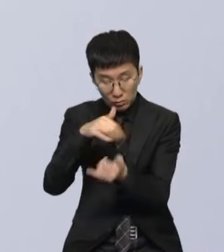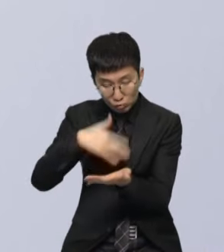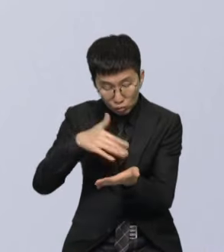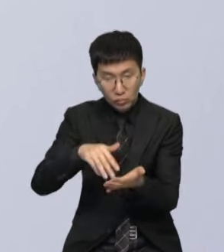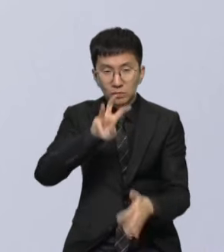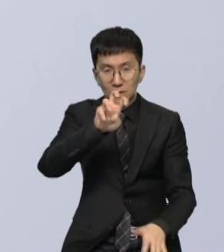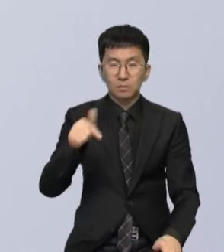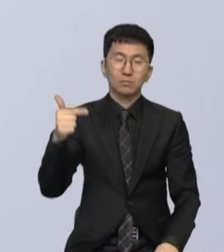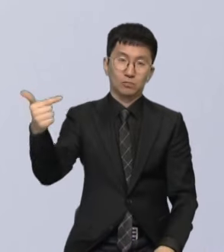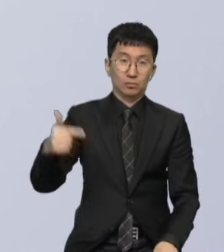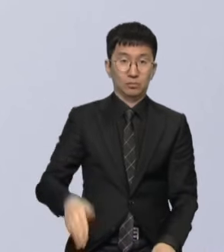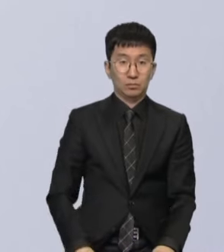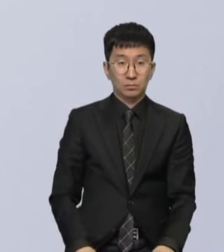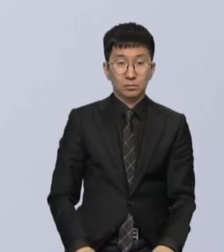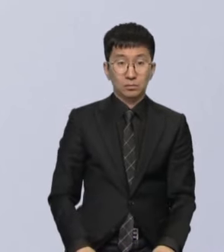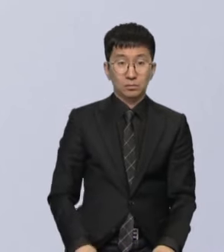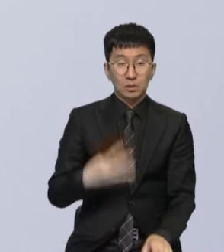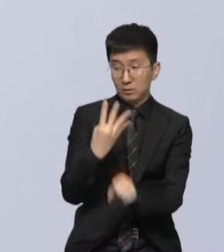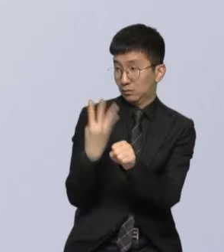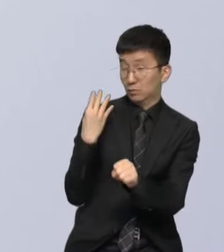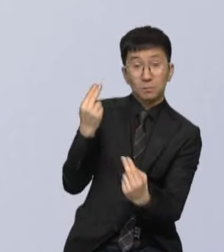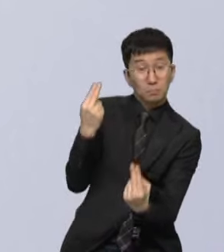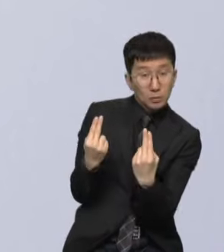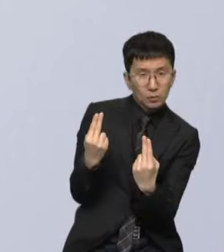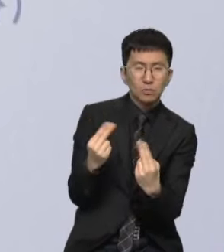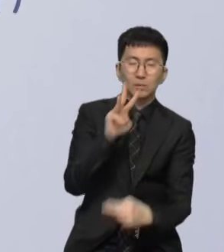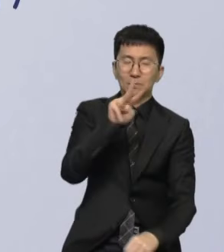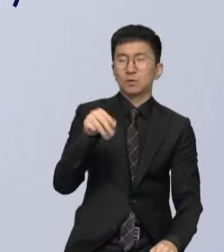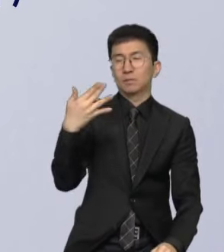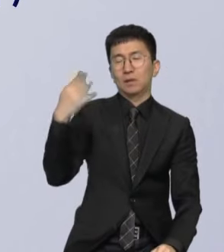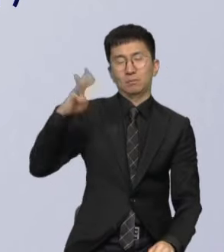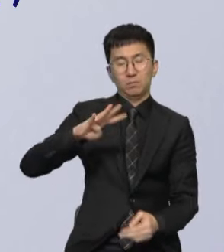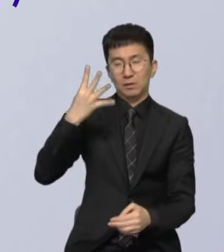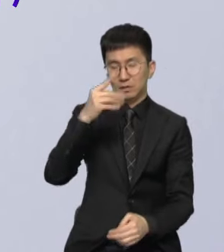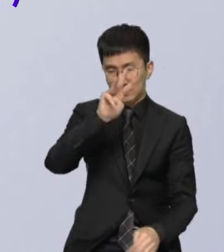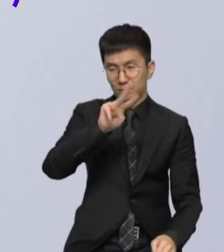30.6%로 지난 총선보다 줄었지만 60대